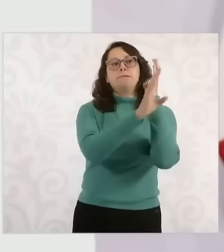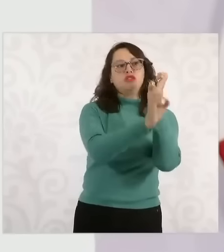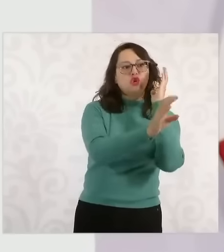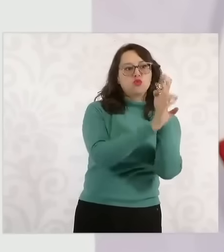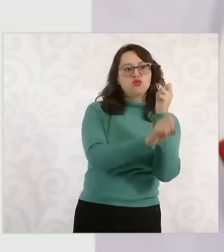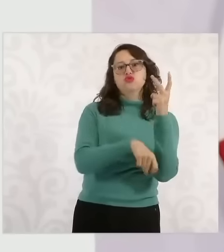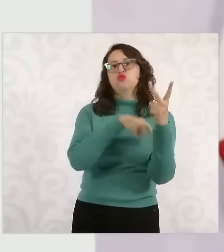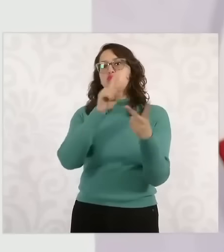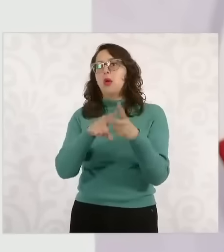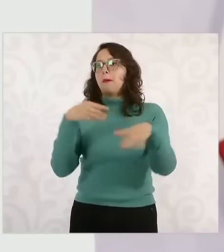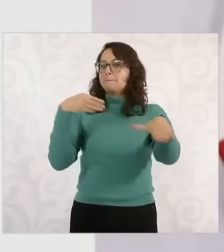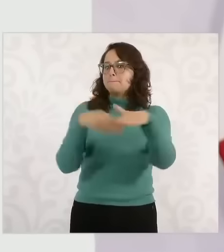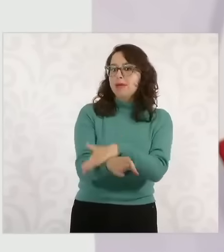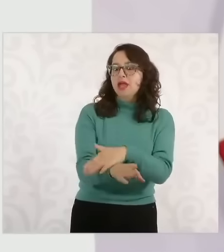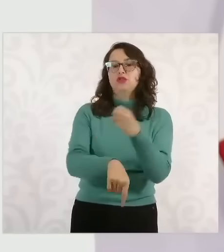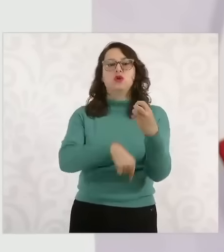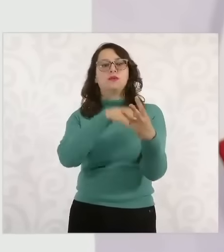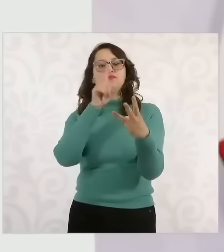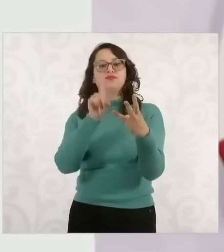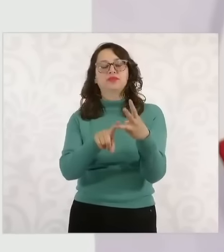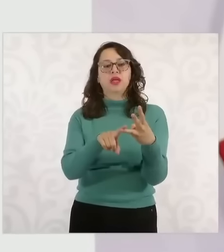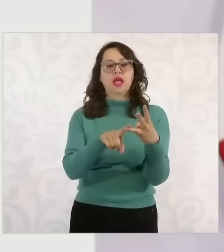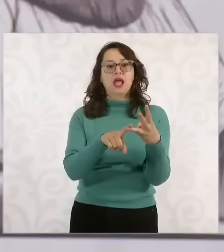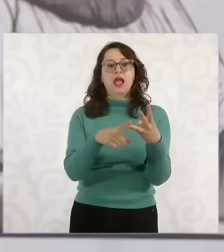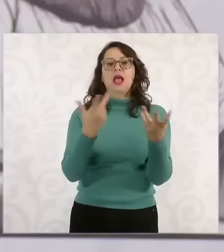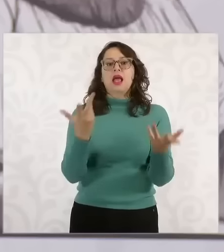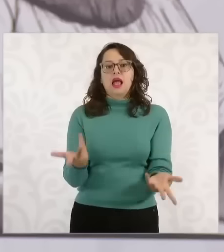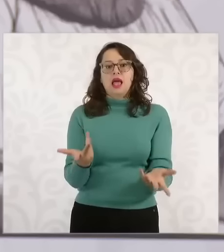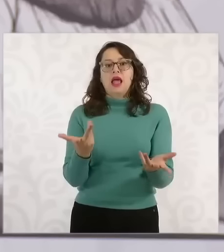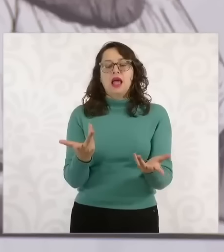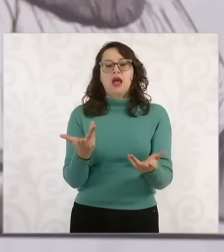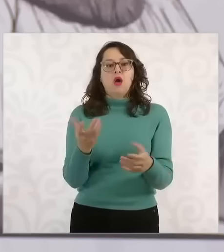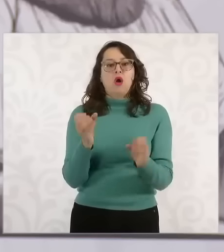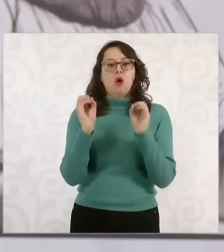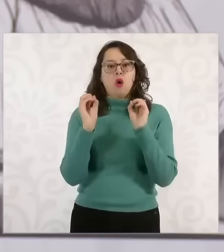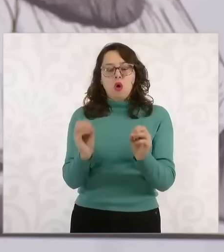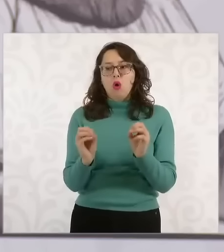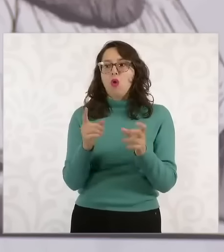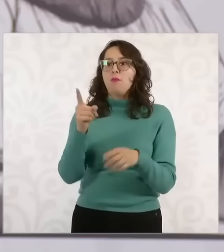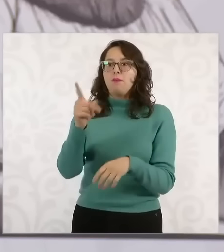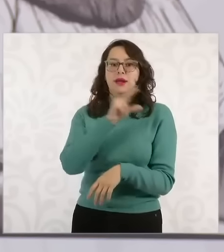pueden subir al metro o se pueden subir incluso en algunos casos al transporte concesionado o al